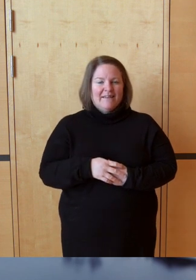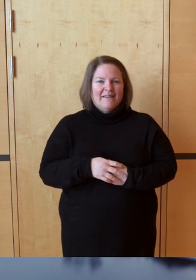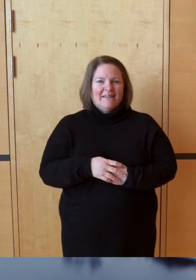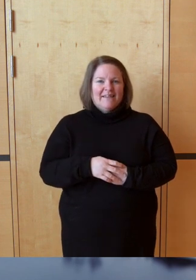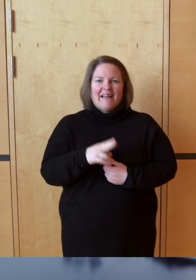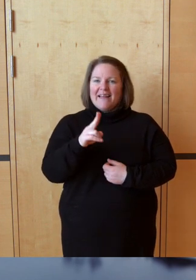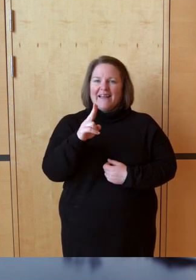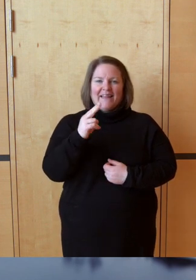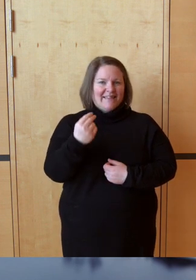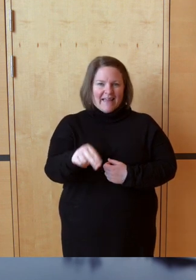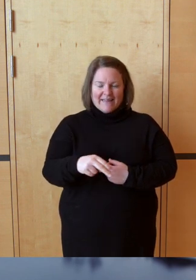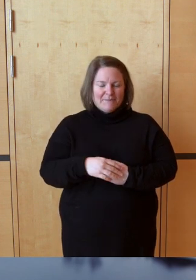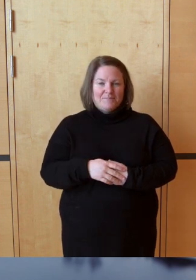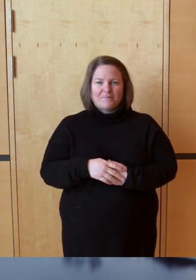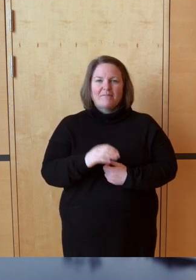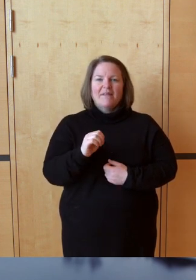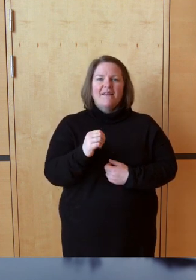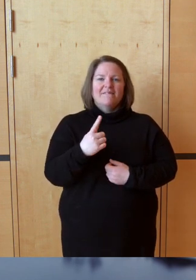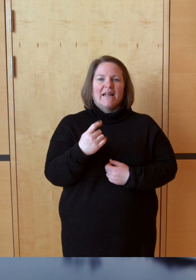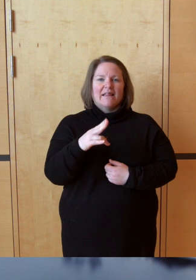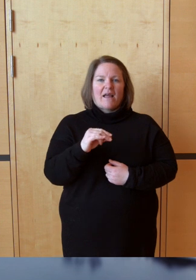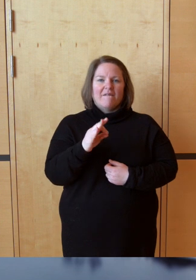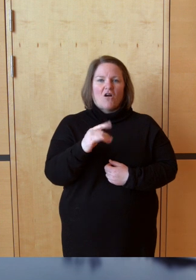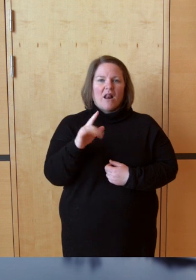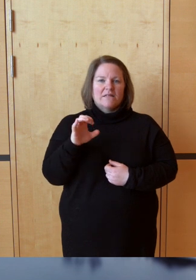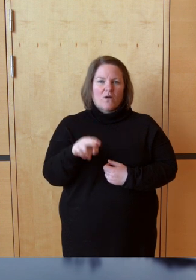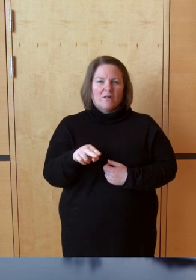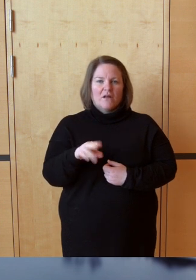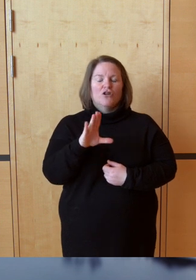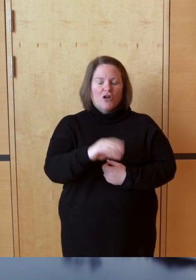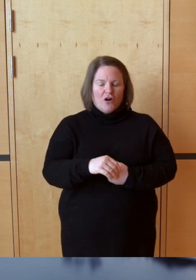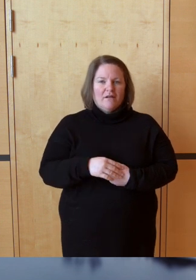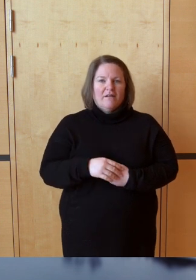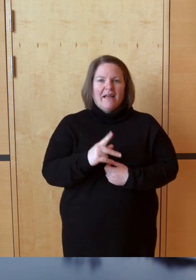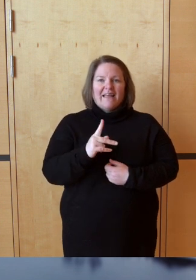Nej Evelina Karlsson Ja Kenneth Karlsson